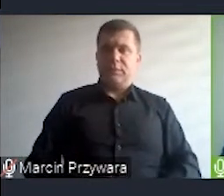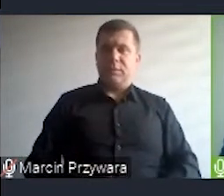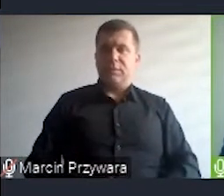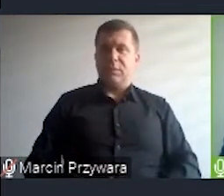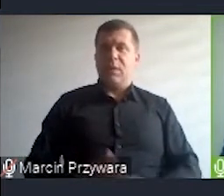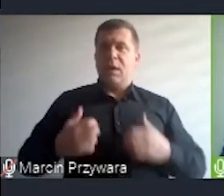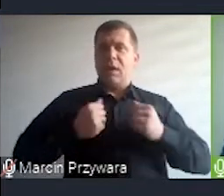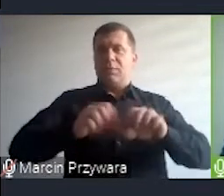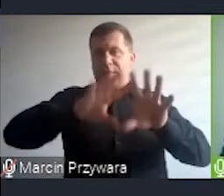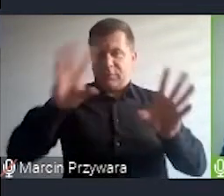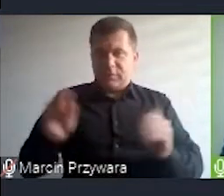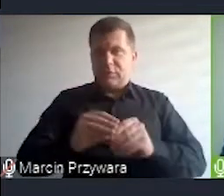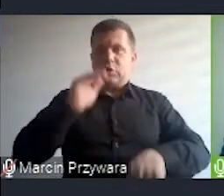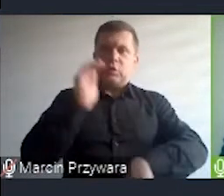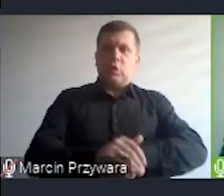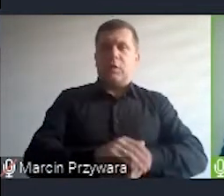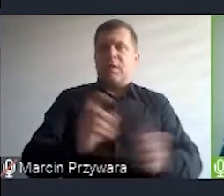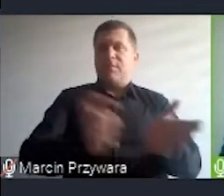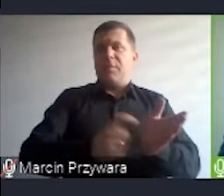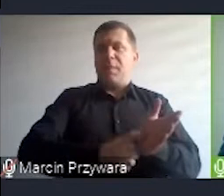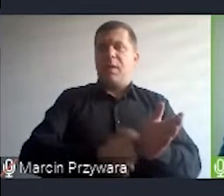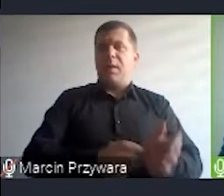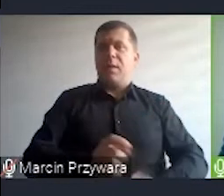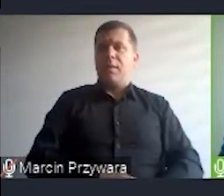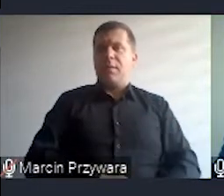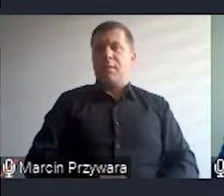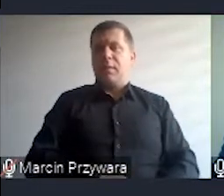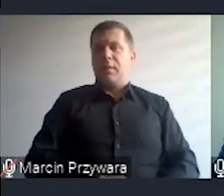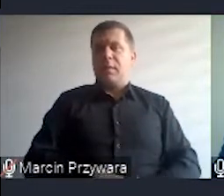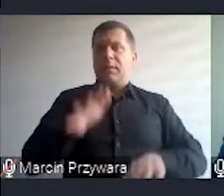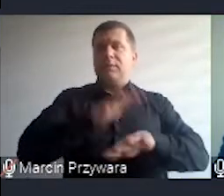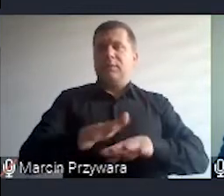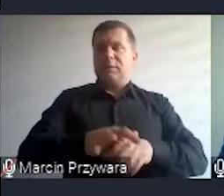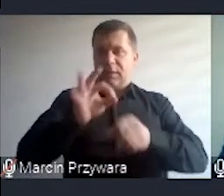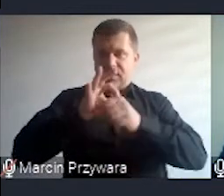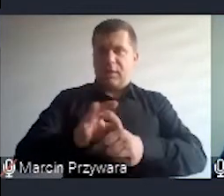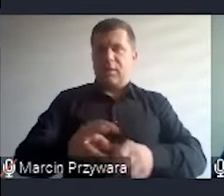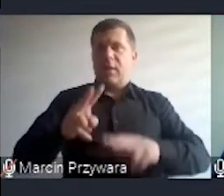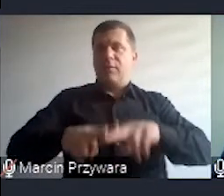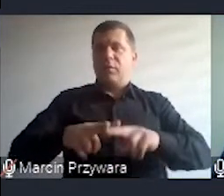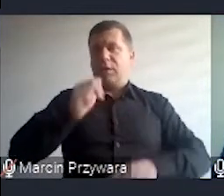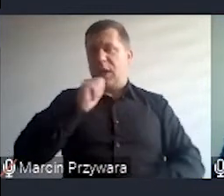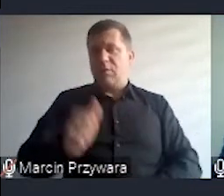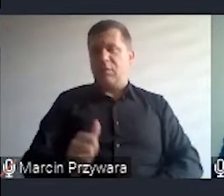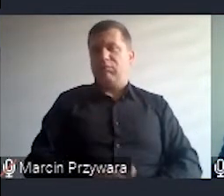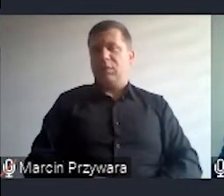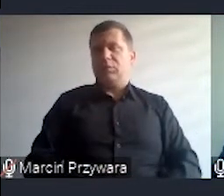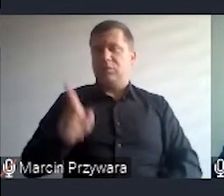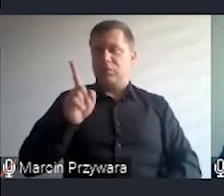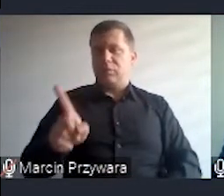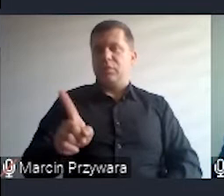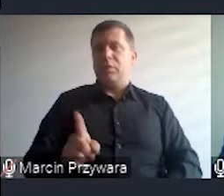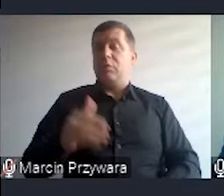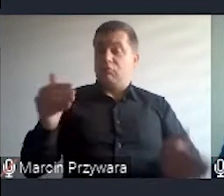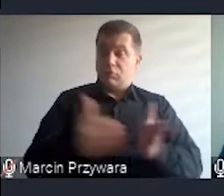żeby wszystko było zgodne z wymaganiami systemów wdrażania Funduszy Europejskich to należałoby przede wszystkim